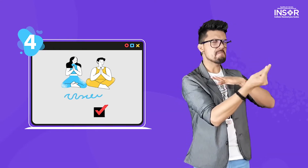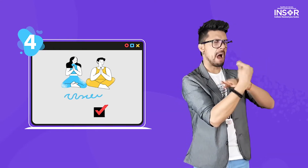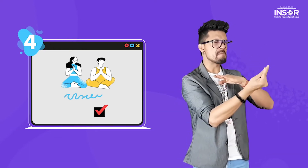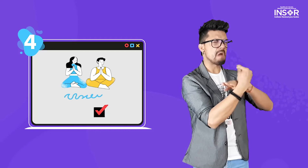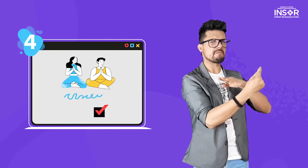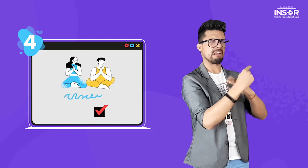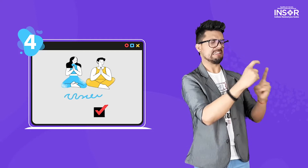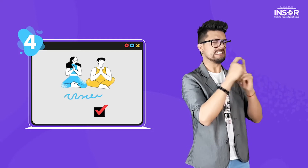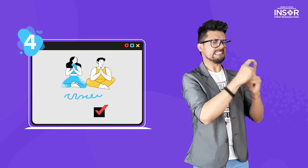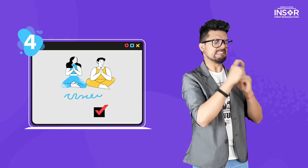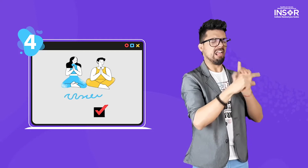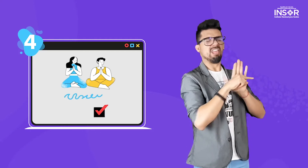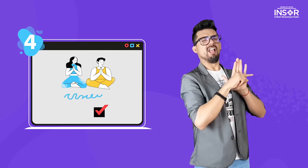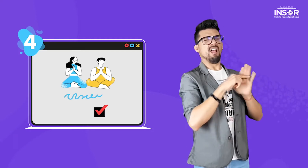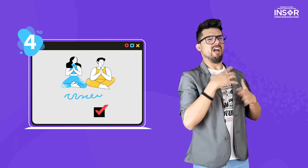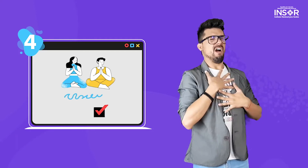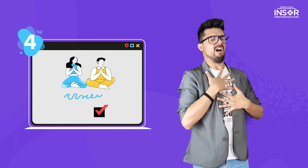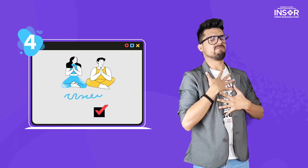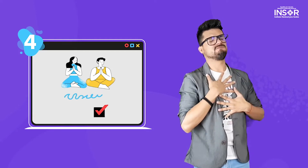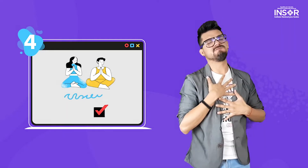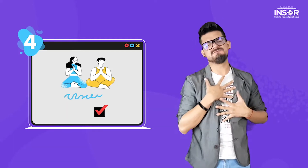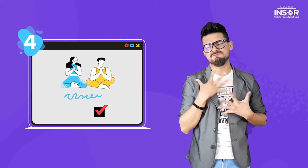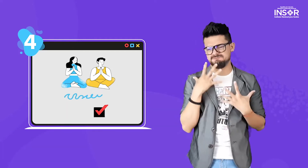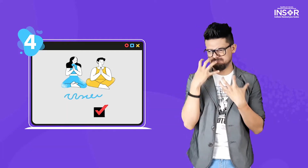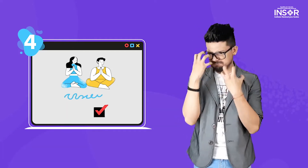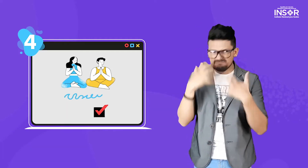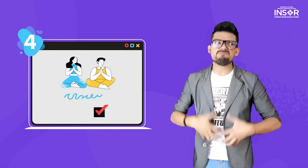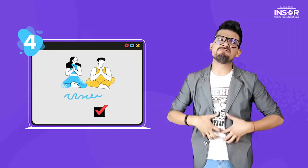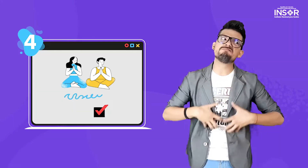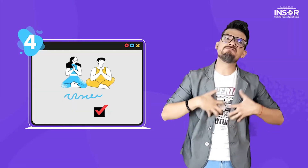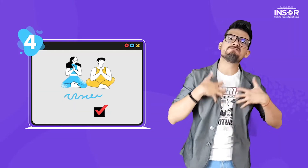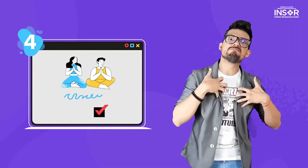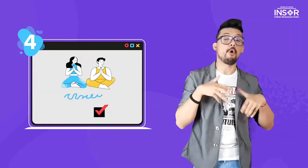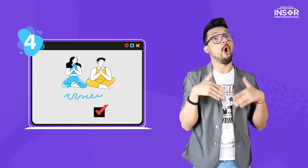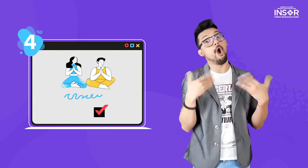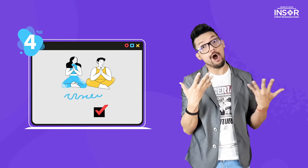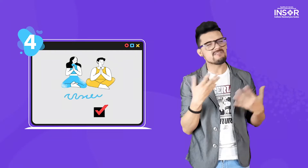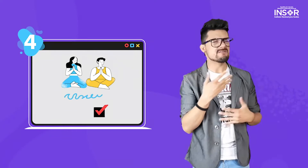puede que se sientan enojados y tentados a desquitarse con esas personas respondiendo de la misma manera,